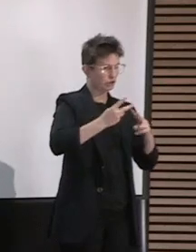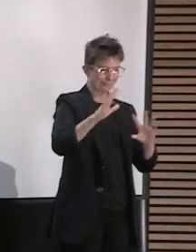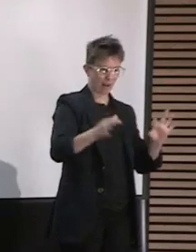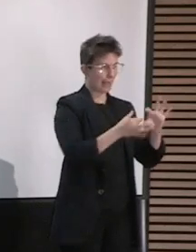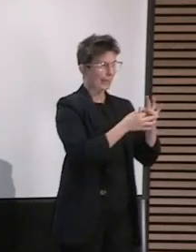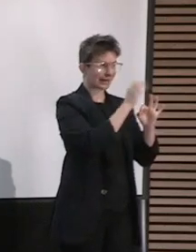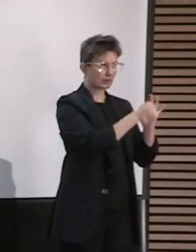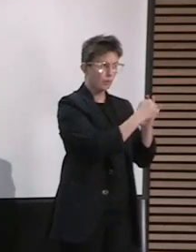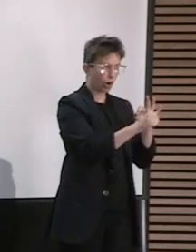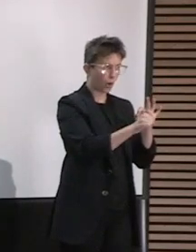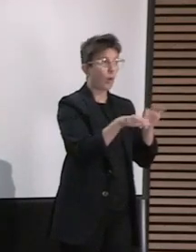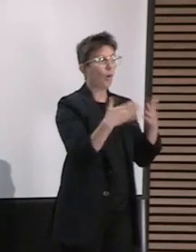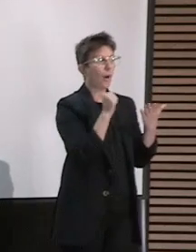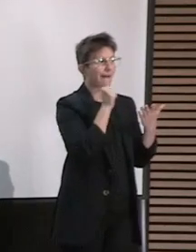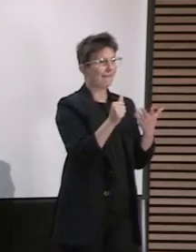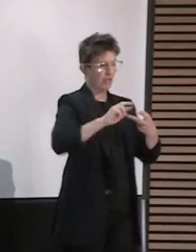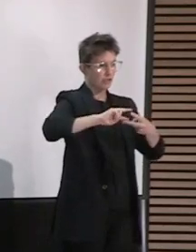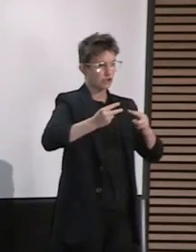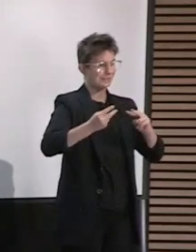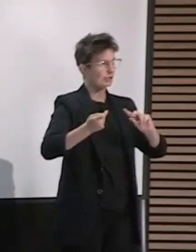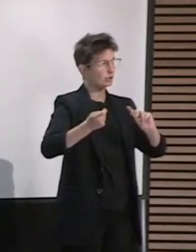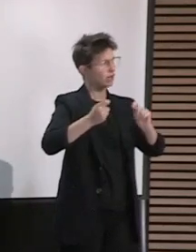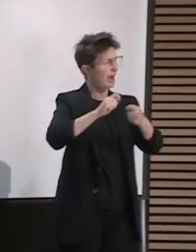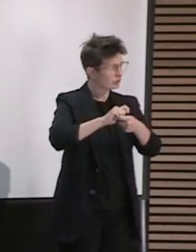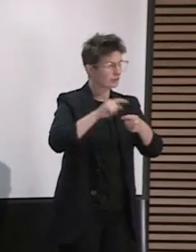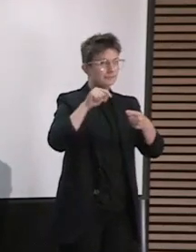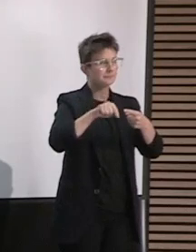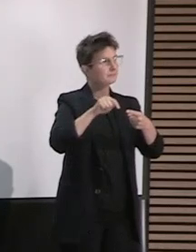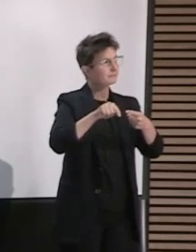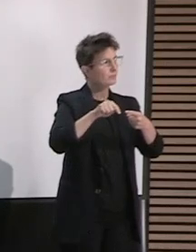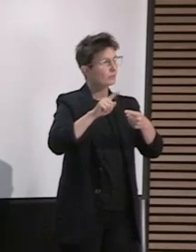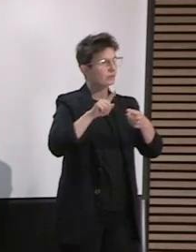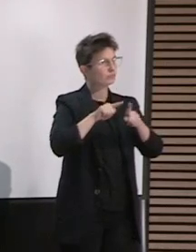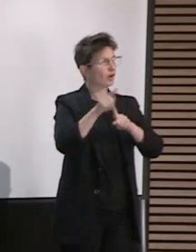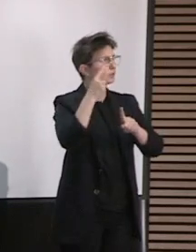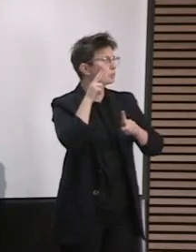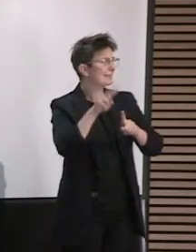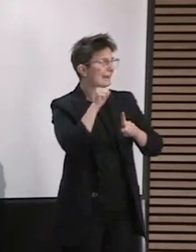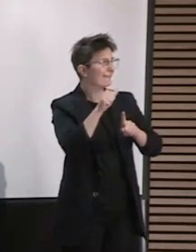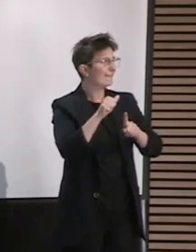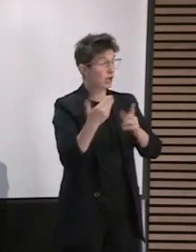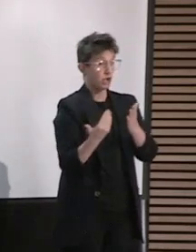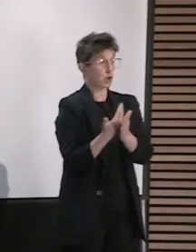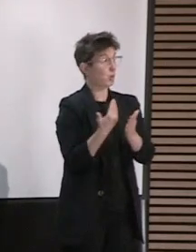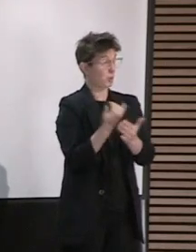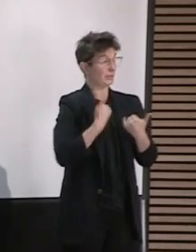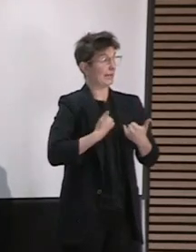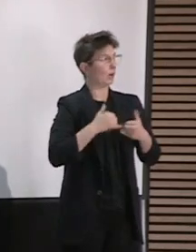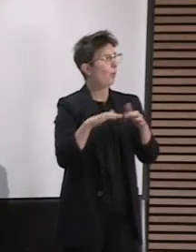ia Te. Hono ki a Hobberton, i